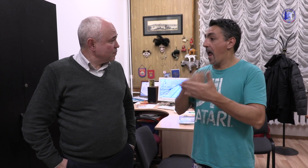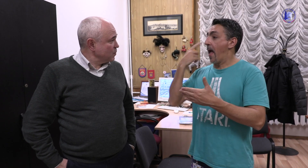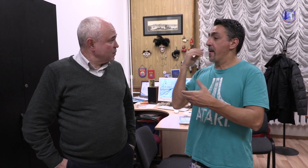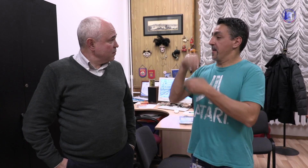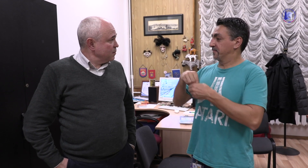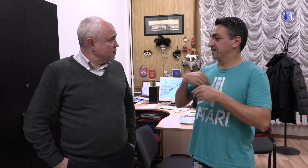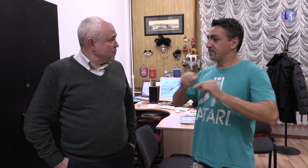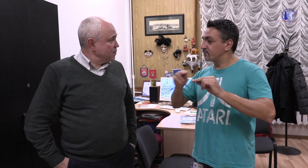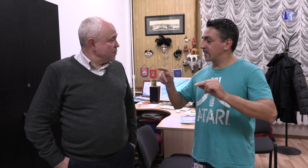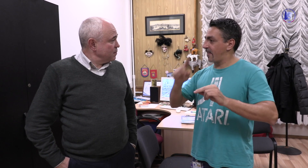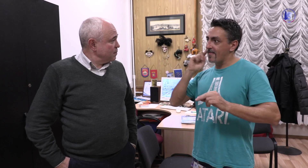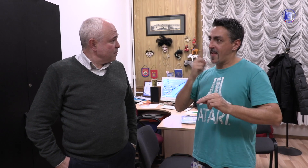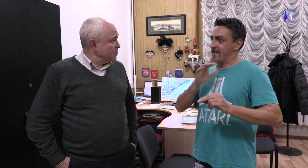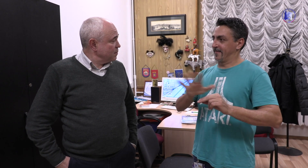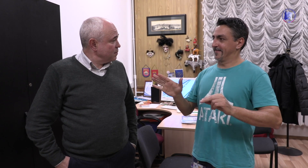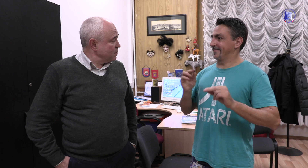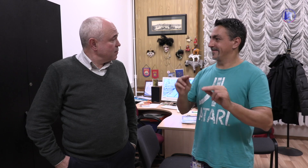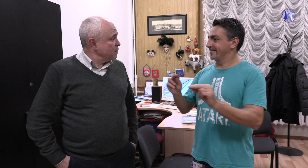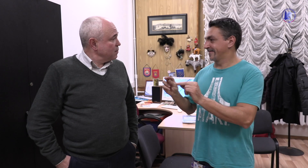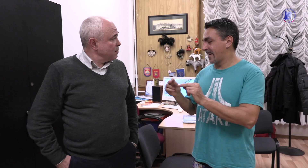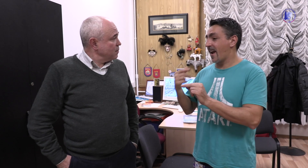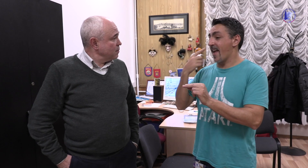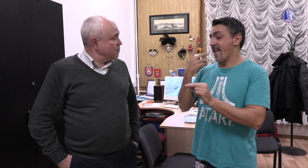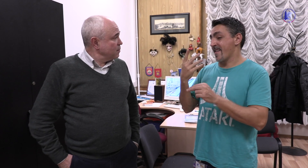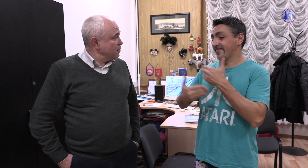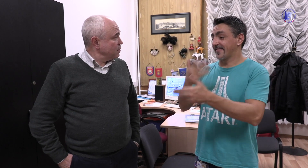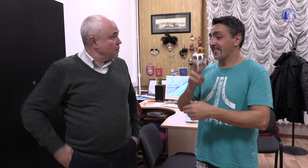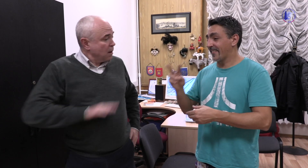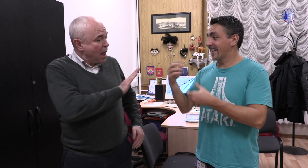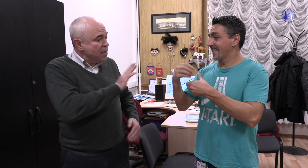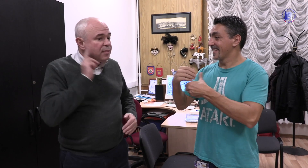стал обучать глухих, в том числе и VV.